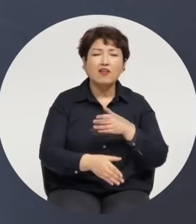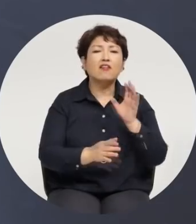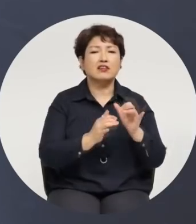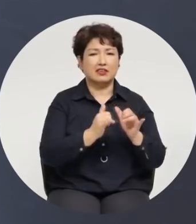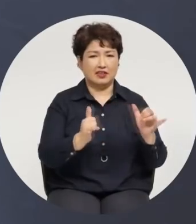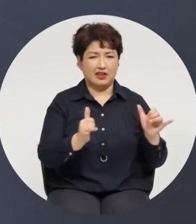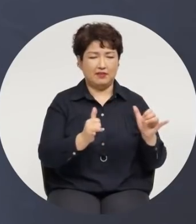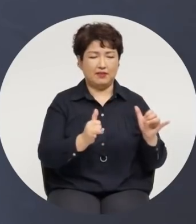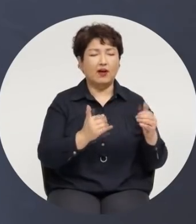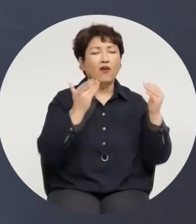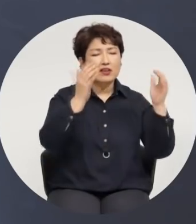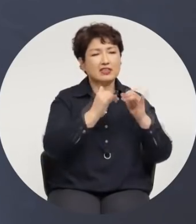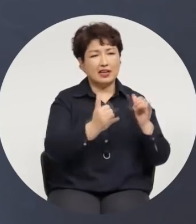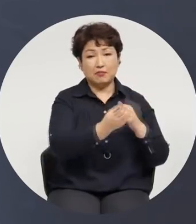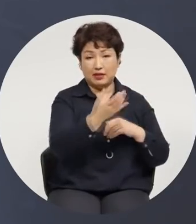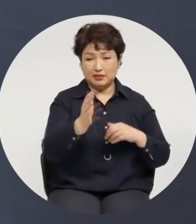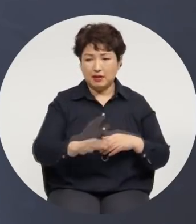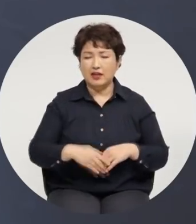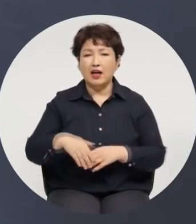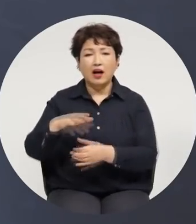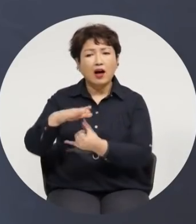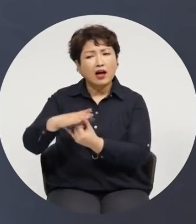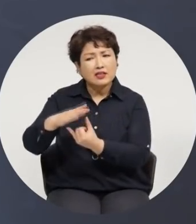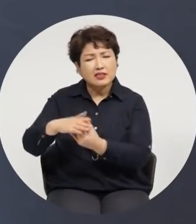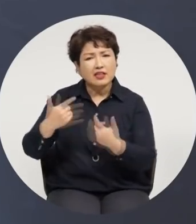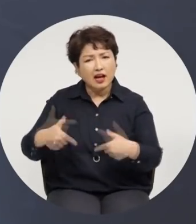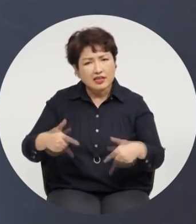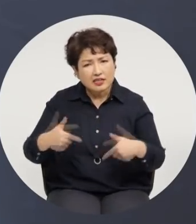"누구도 안 하던데요" 이렇게 나옵니다